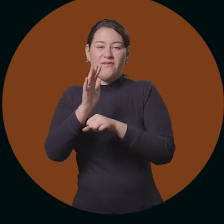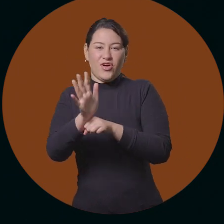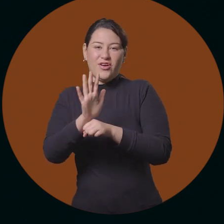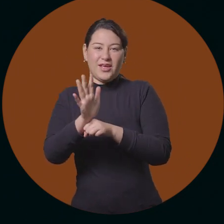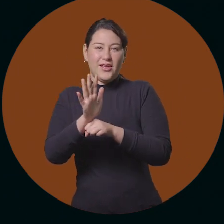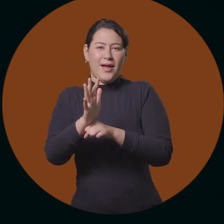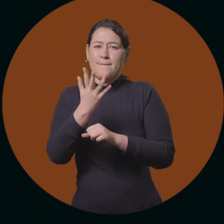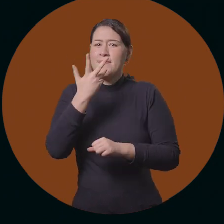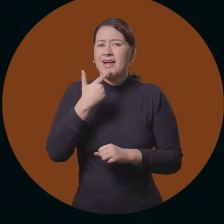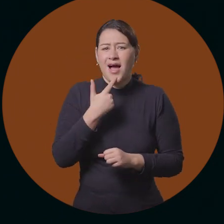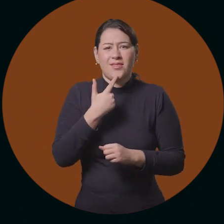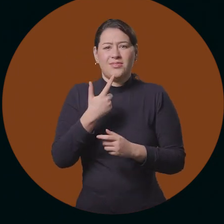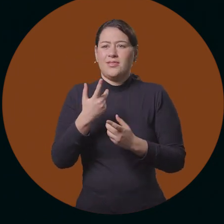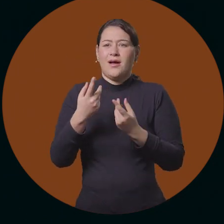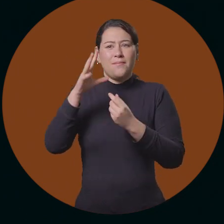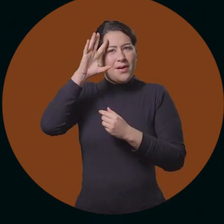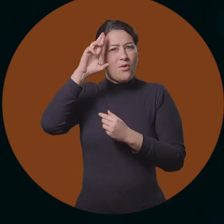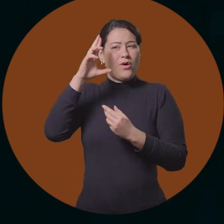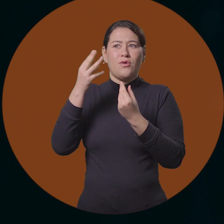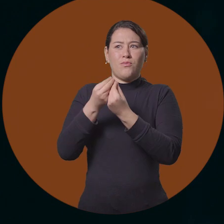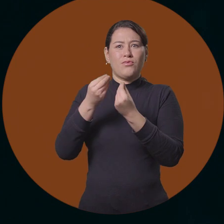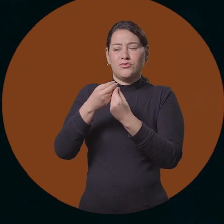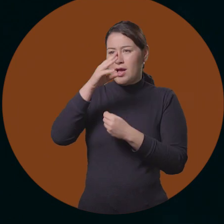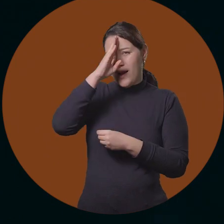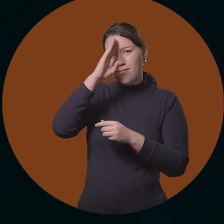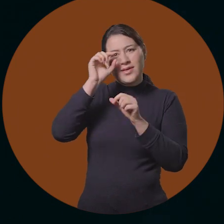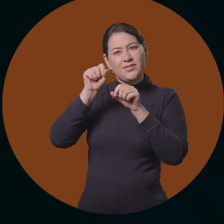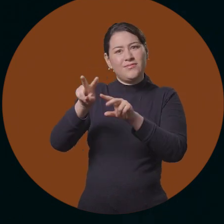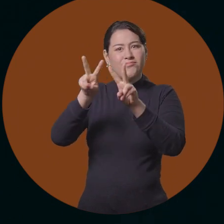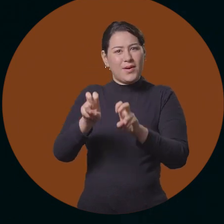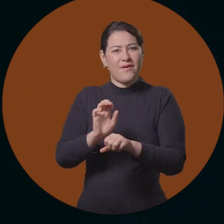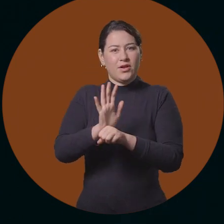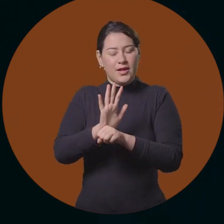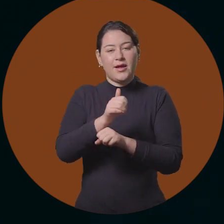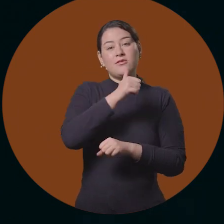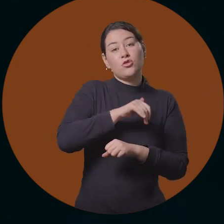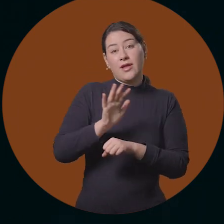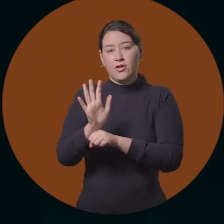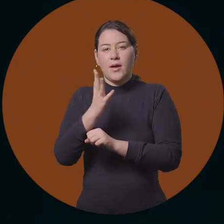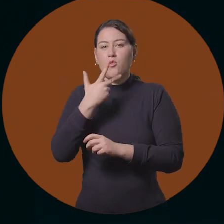me gusta y tengo un enorme recuerdo de todo lo que aprendí de biología. Historia y Biología me gustaban mucho y después